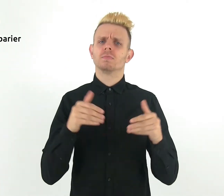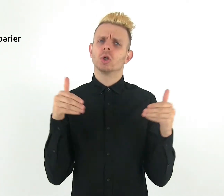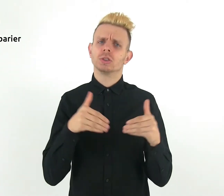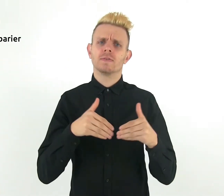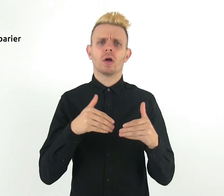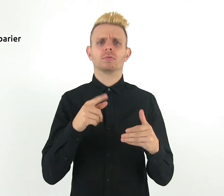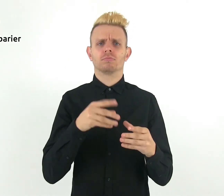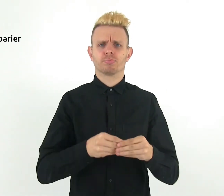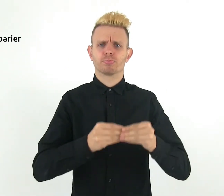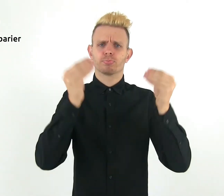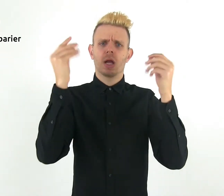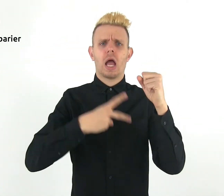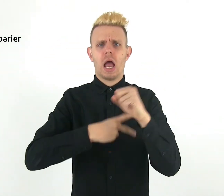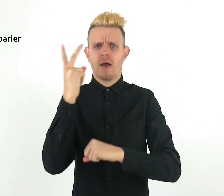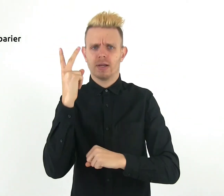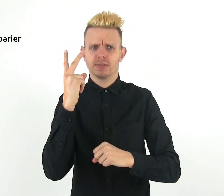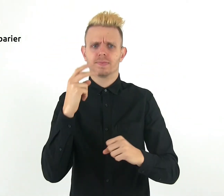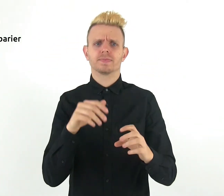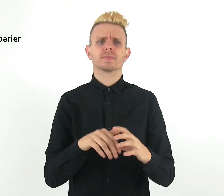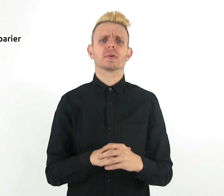możliwość dalszego rozowju zawodowego i awansu,